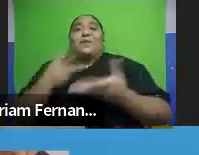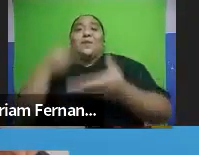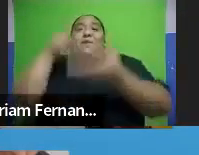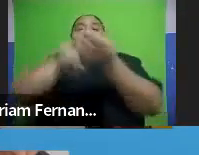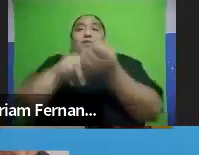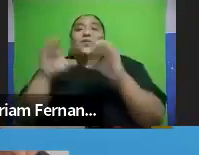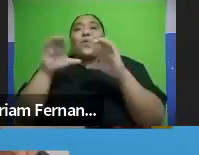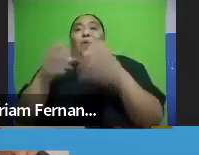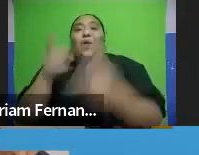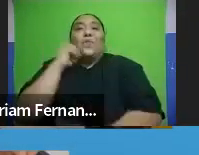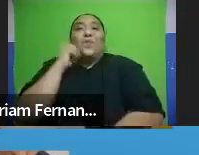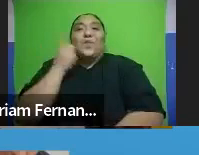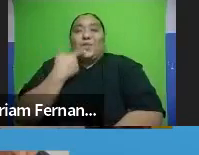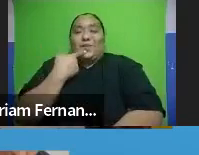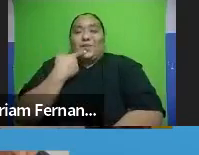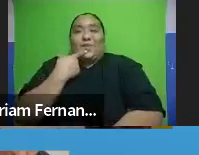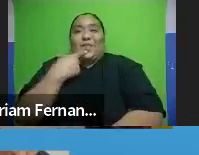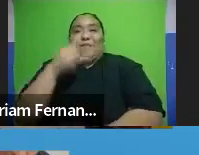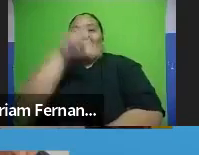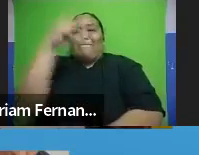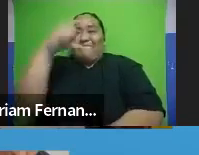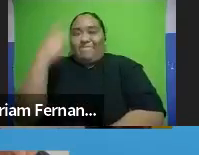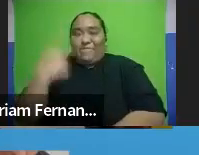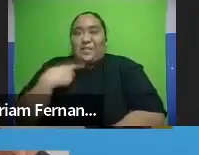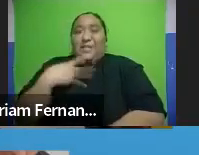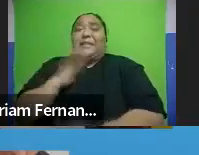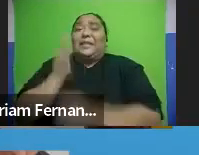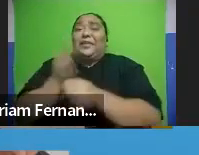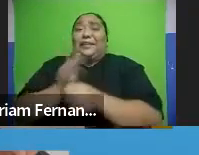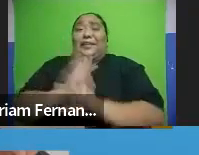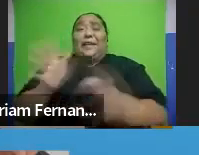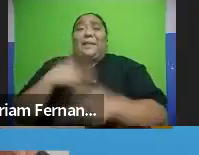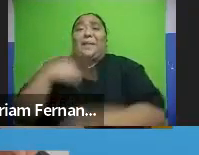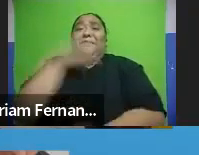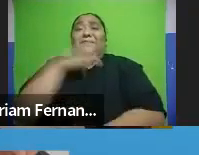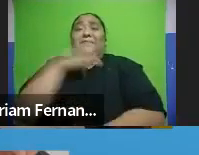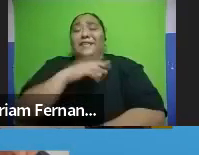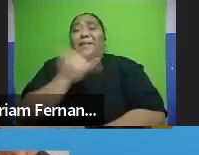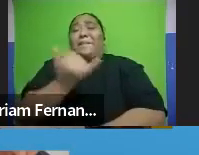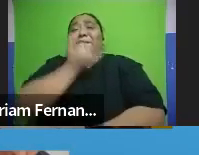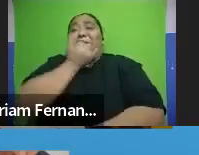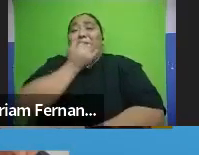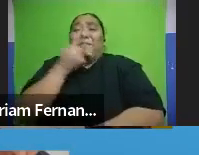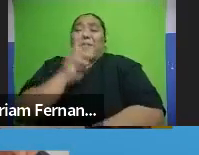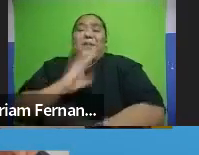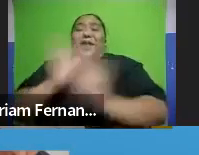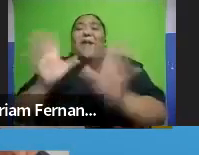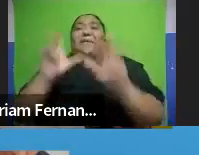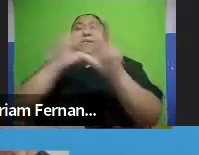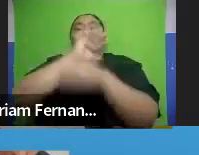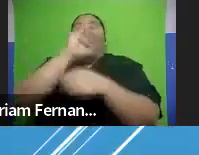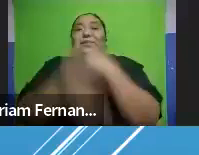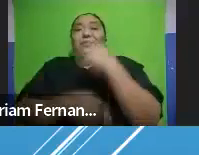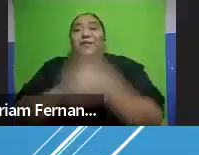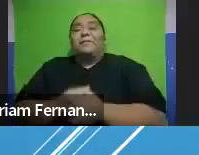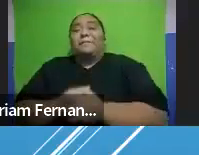la Comunidad y Brasil, pues un poco y Brasil. Este es un poco rápido Brasil, pues un poco rápido y